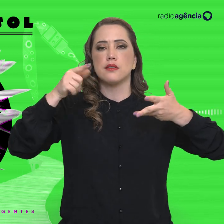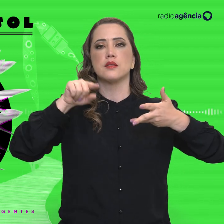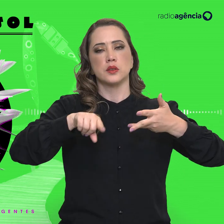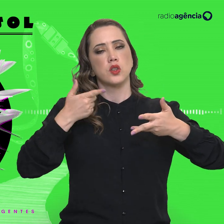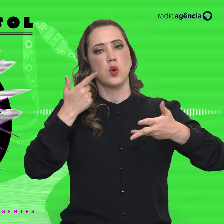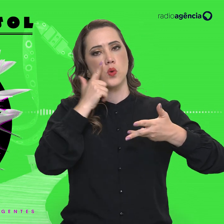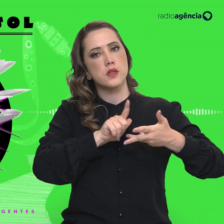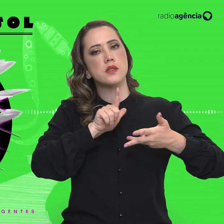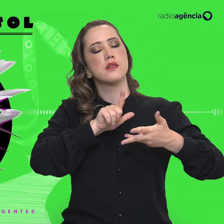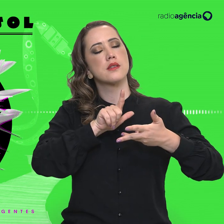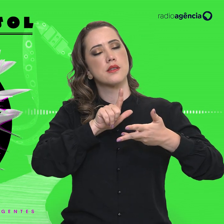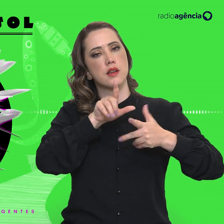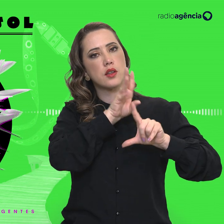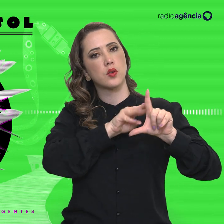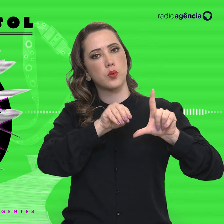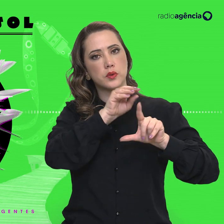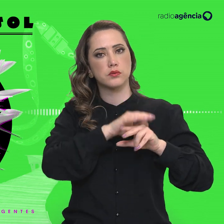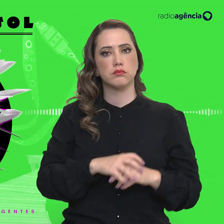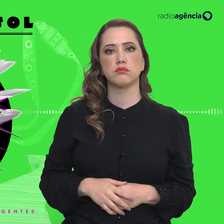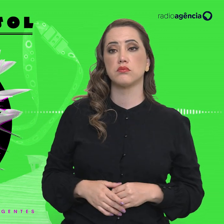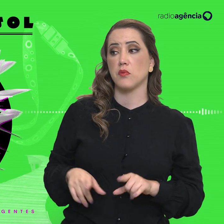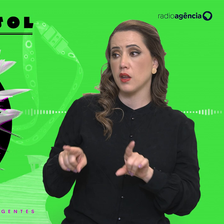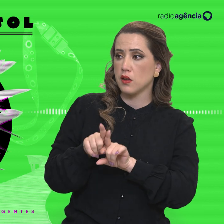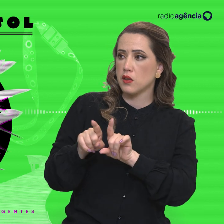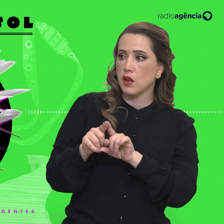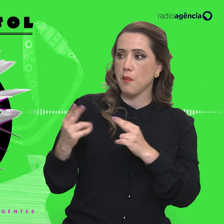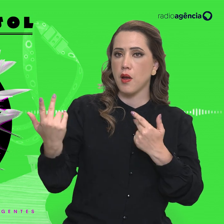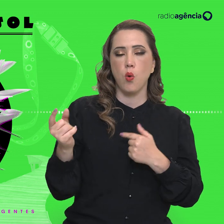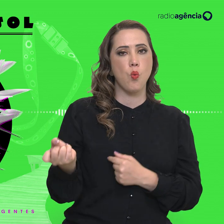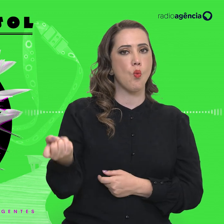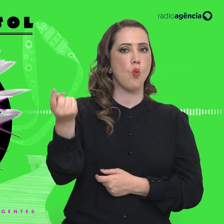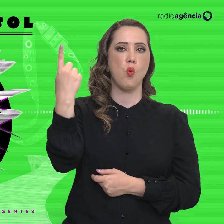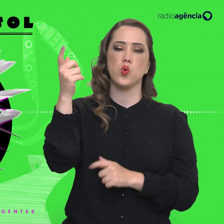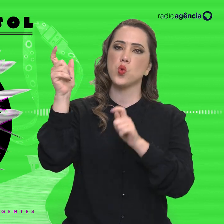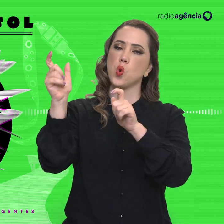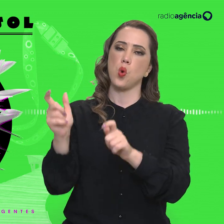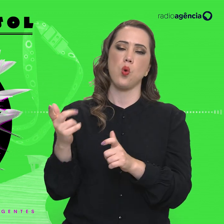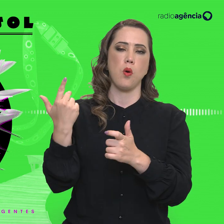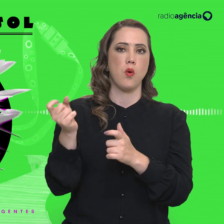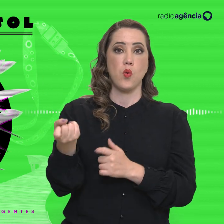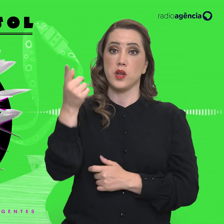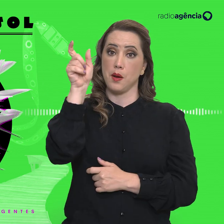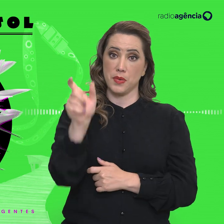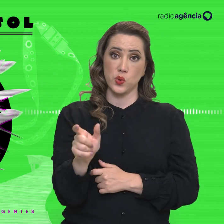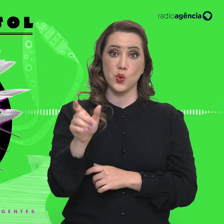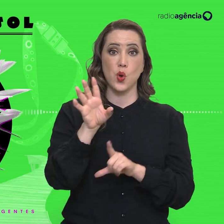[Internauta digitando] Eu também! Saber que não seria o único autista no ramo da dublagem. [Internauta digitando] Qual é a surpresa, gente?